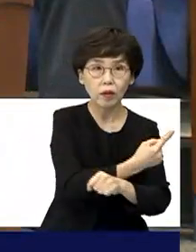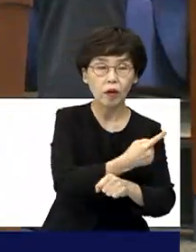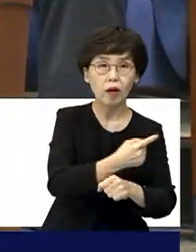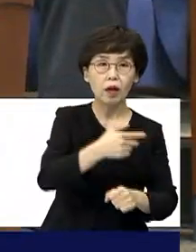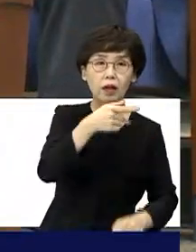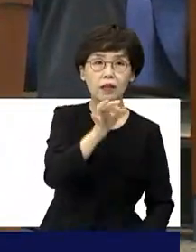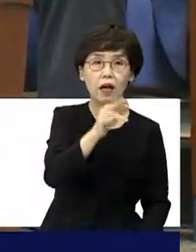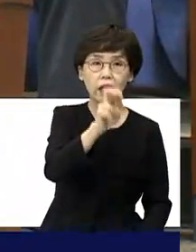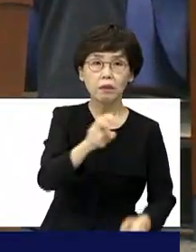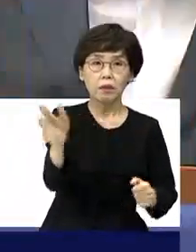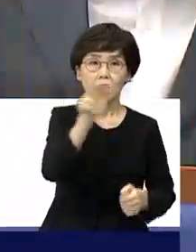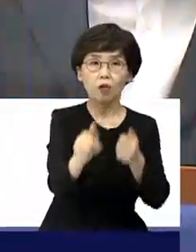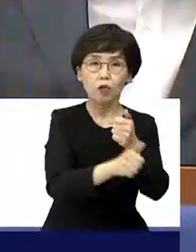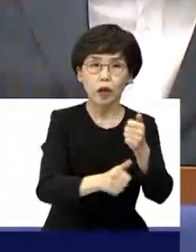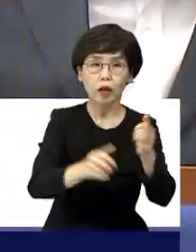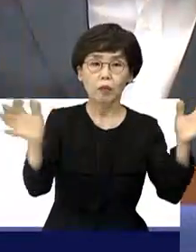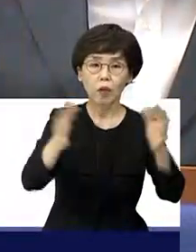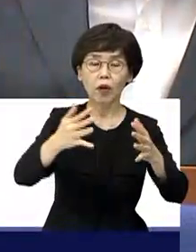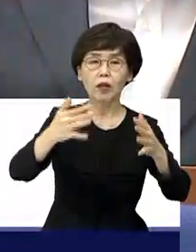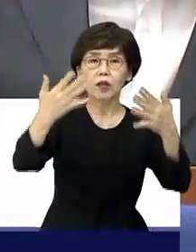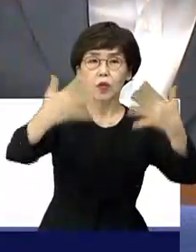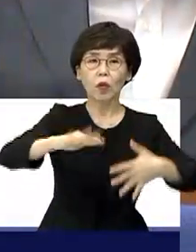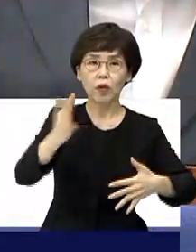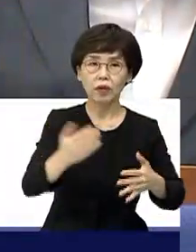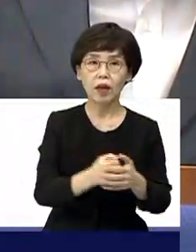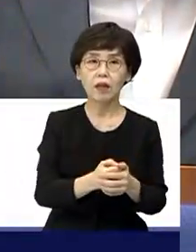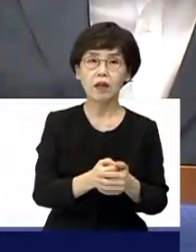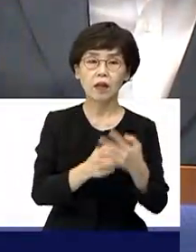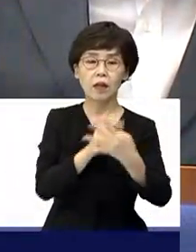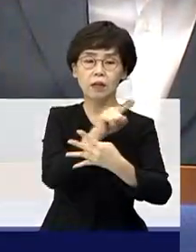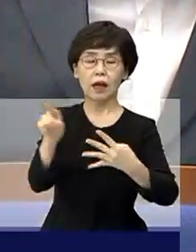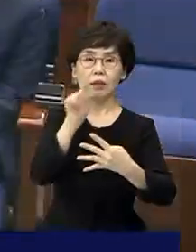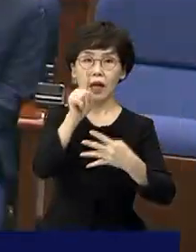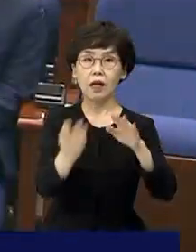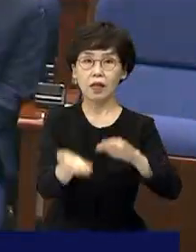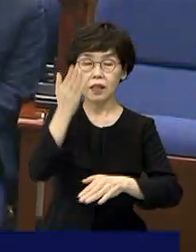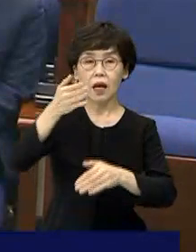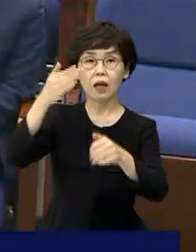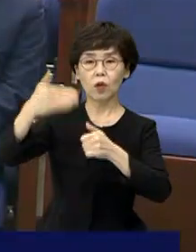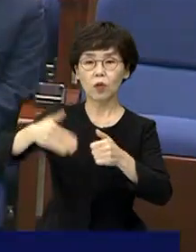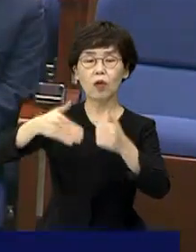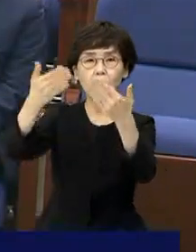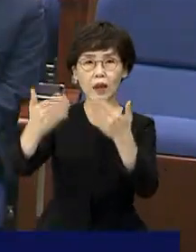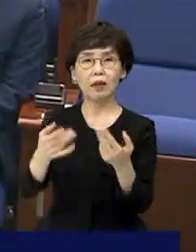소집 요건에 해당하는 상임전국위원 4분의 1 이상의 요청을 받는 방안도 동시에 고려하기로 했습니다.